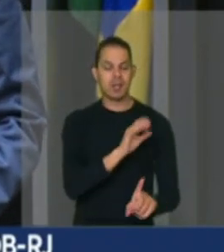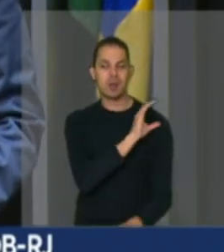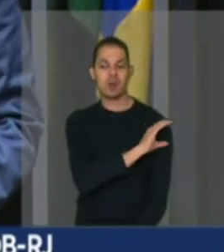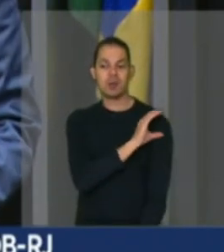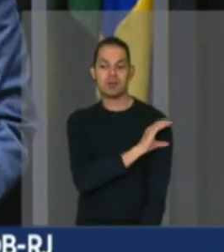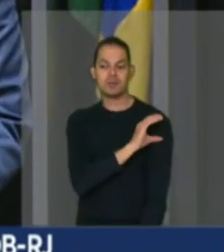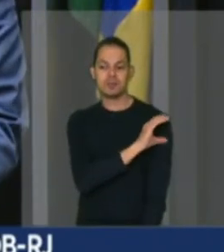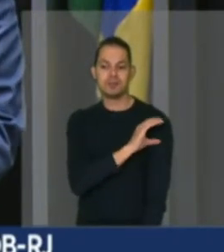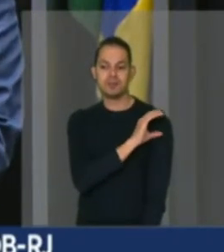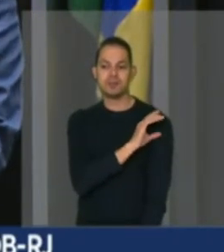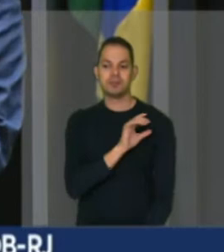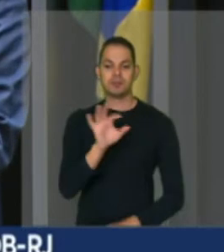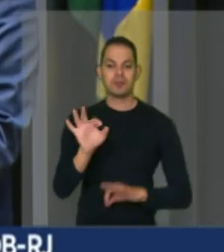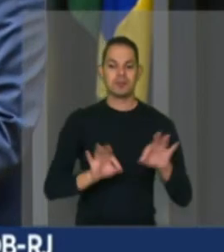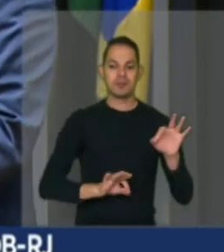DAS OLIMPÍADAS, É PRESIDENTE DA ASSOCIAÇÃO DAS EMISSORAS